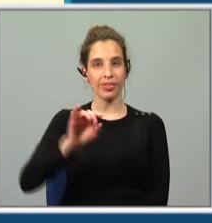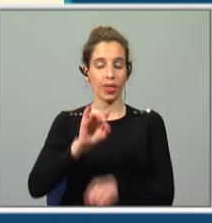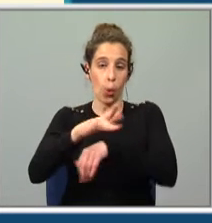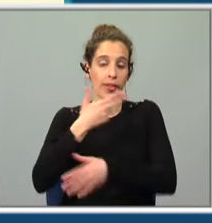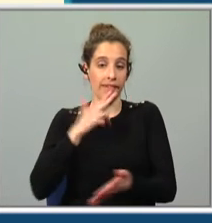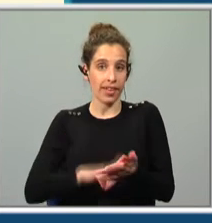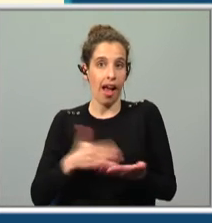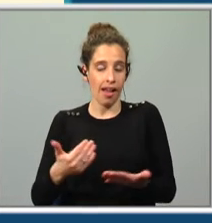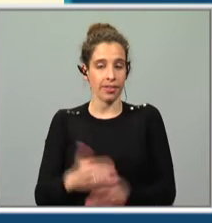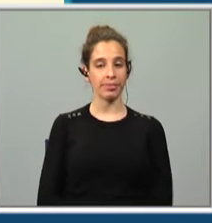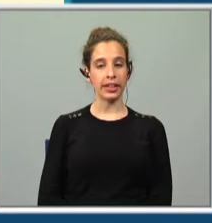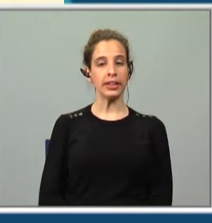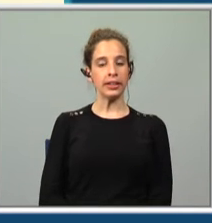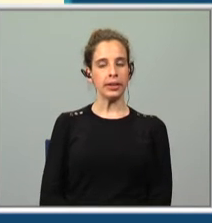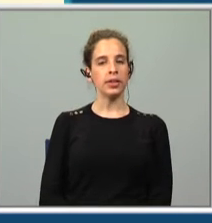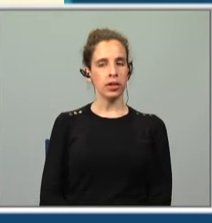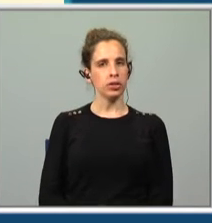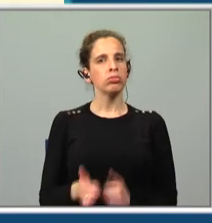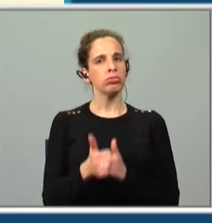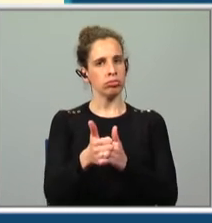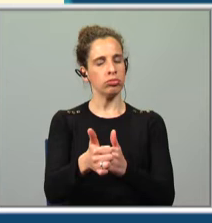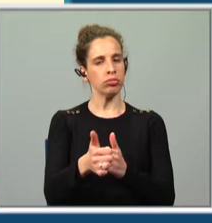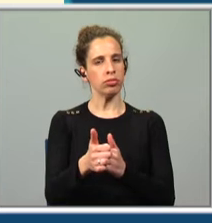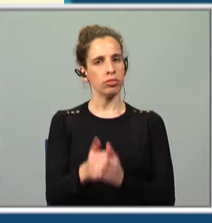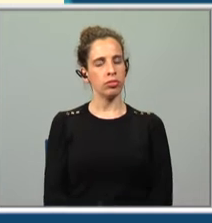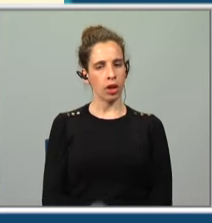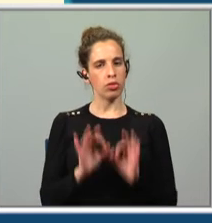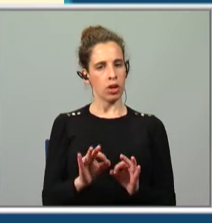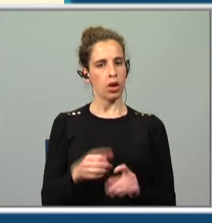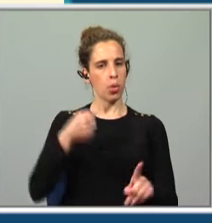estavam a seguir muito a sério a sua missão 非常重視你的使命